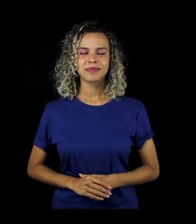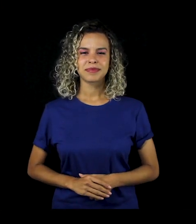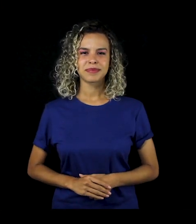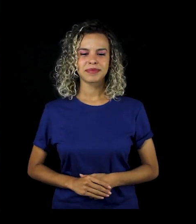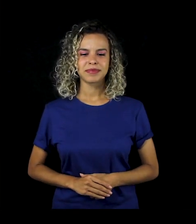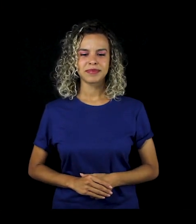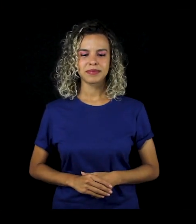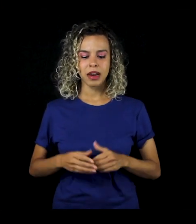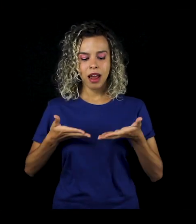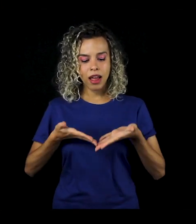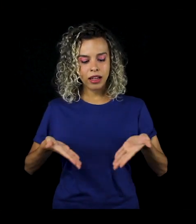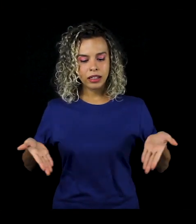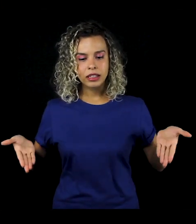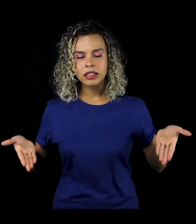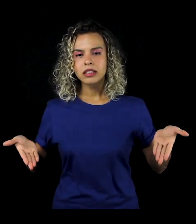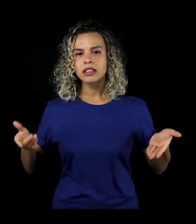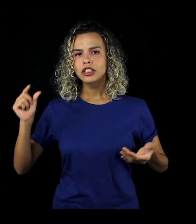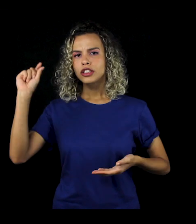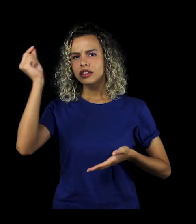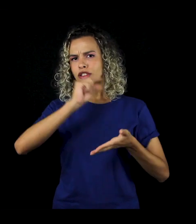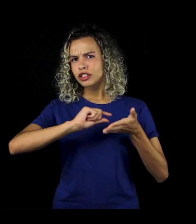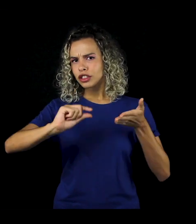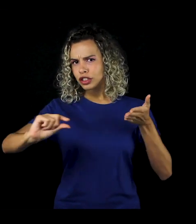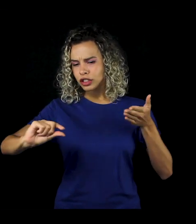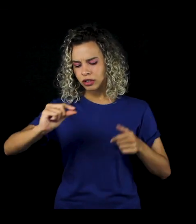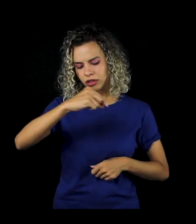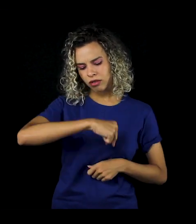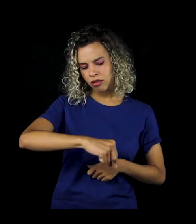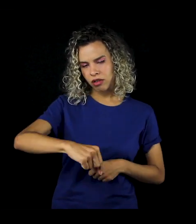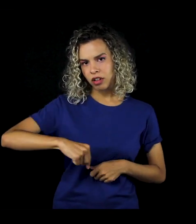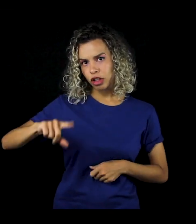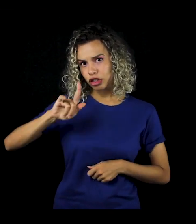Aqui fiz com giz e fita adesiva.